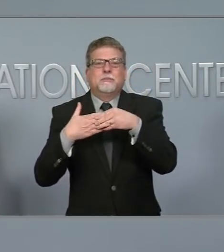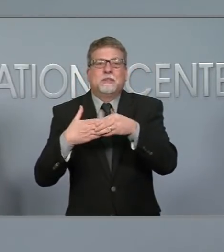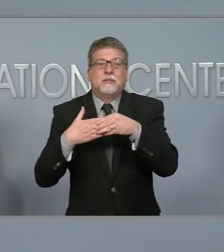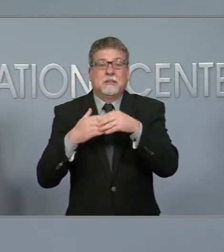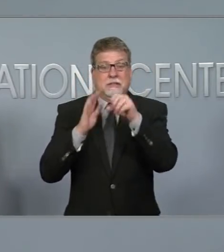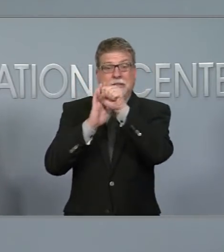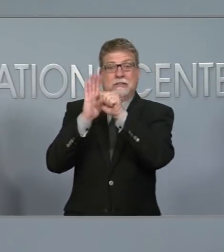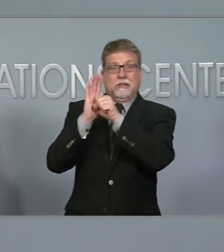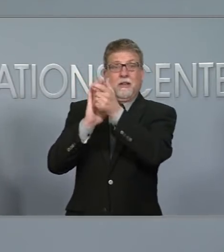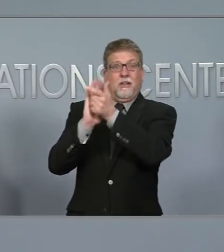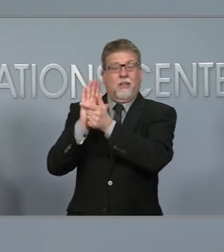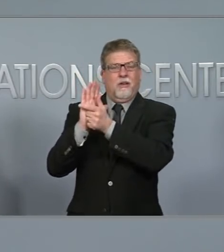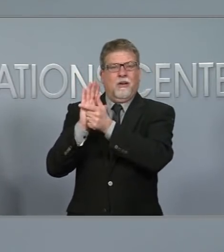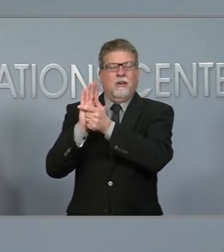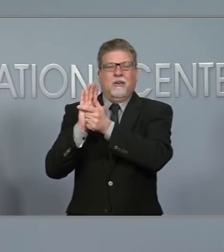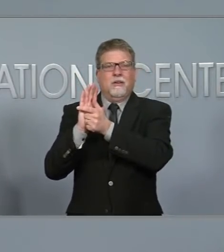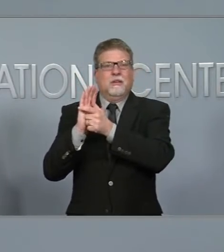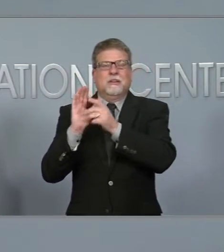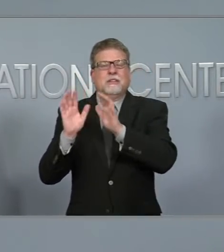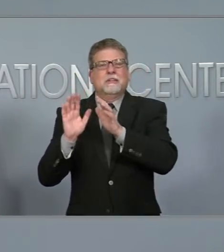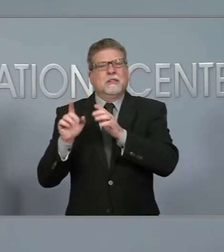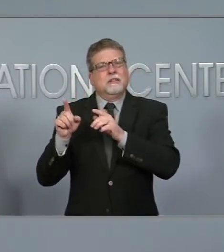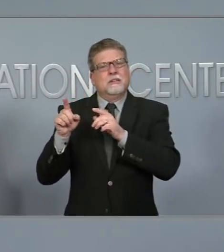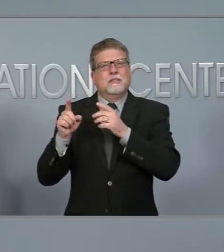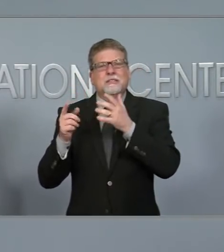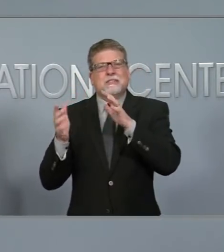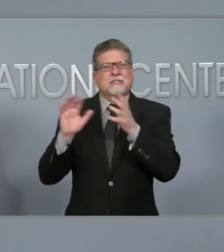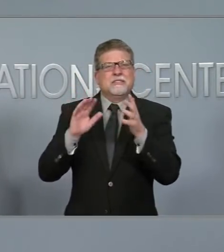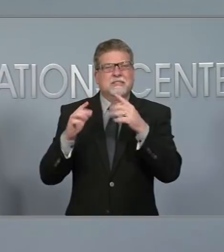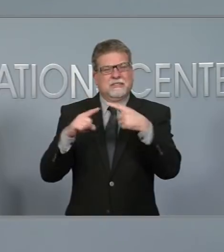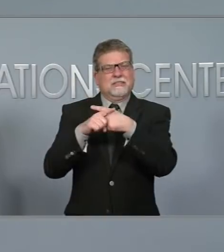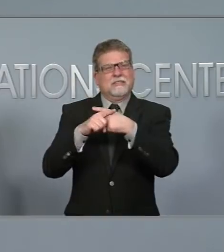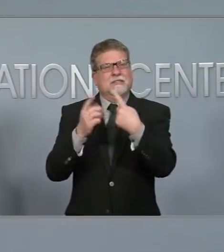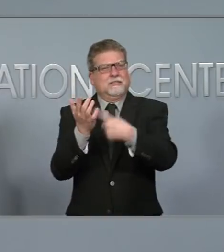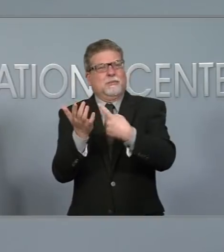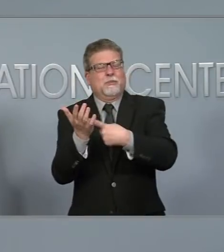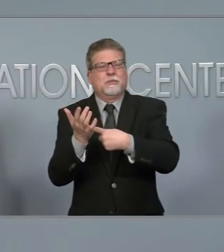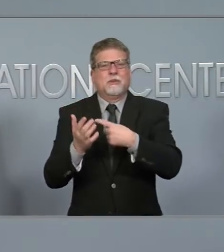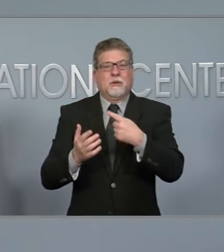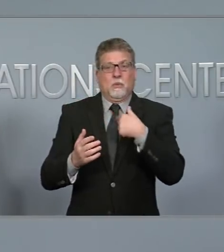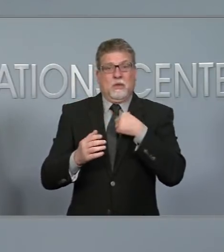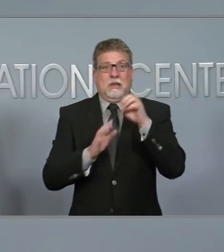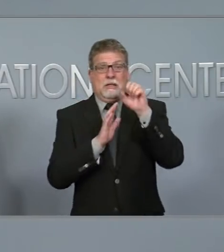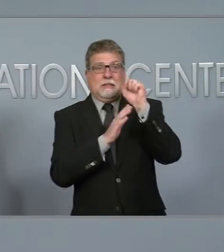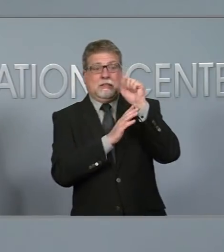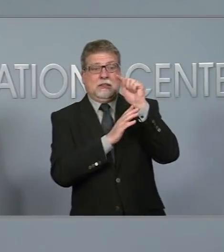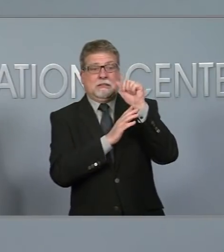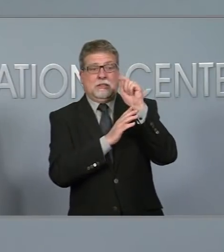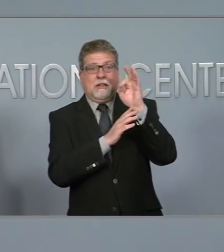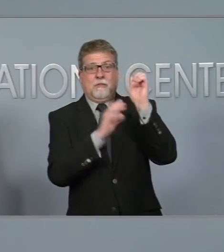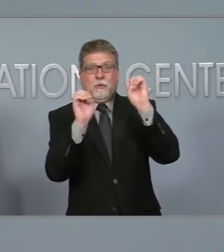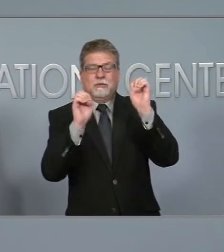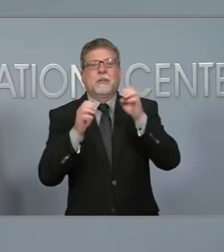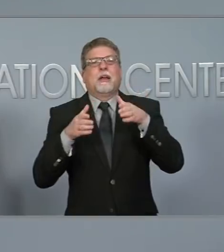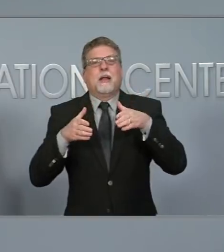les hemos necesitado más flexibilidad para que los médicos puedan hacen las cosas